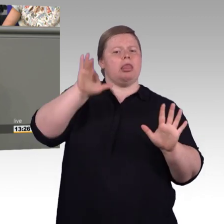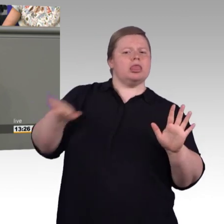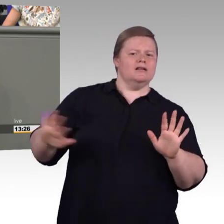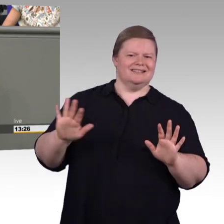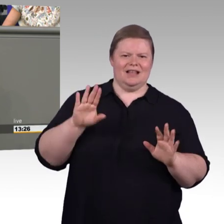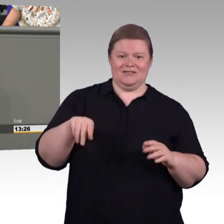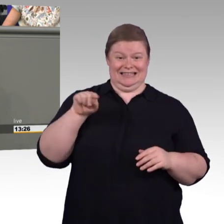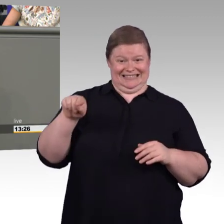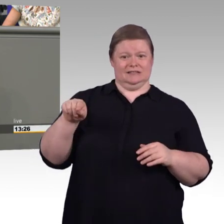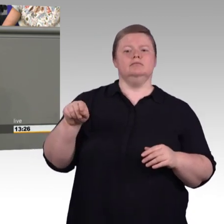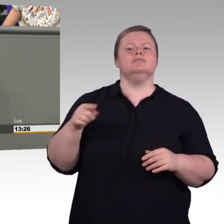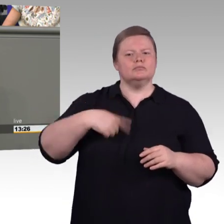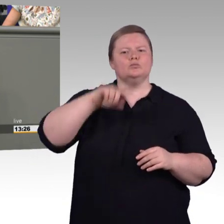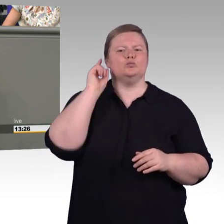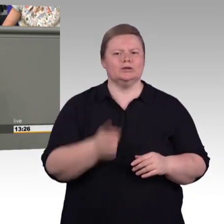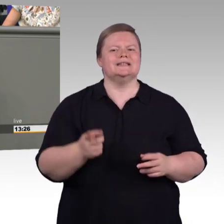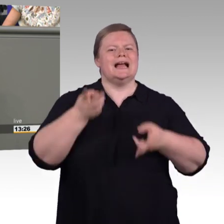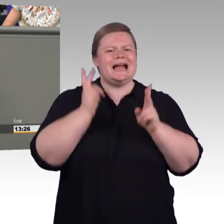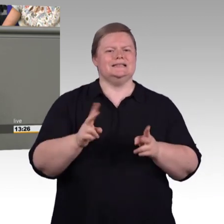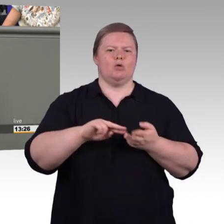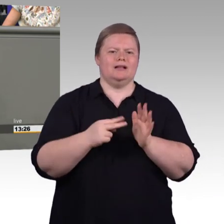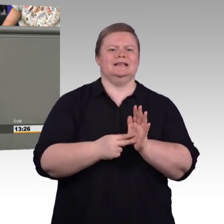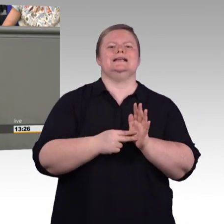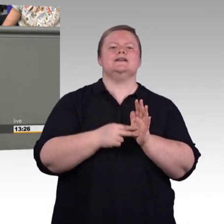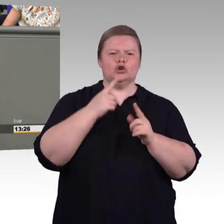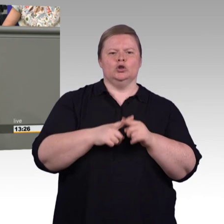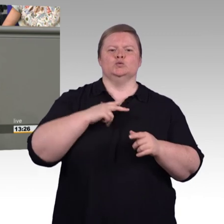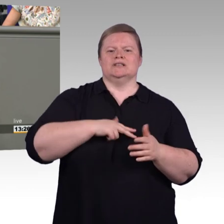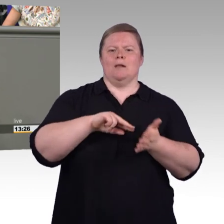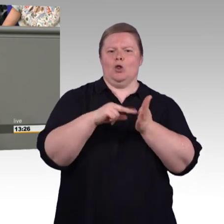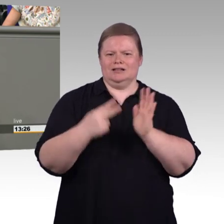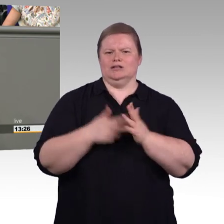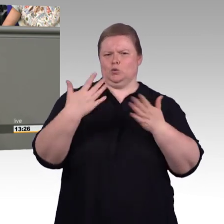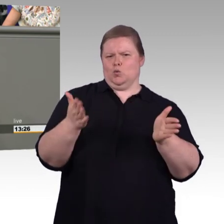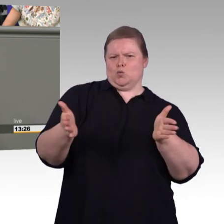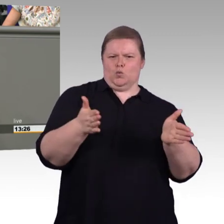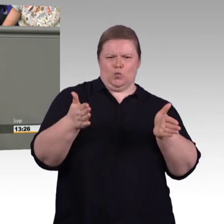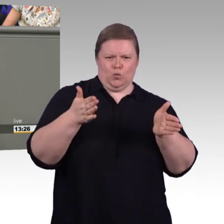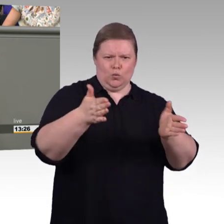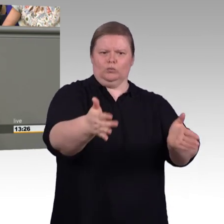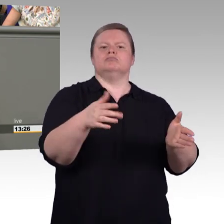im Grundgesetz nicht nur eine leere Worthülse bleibt, sondern praktische Handlungleitfäden für Politik,